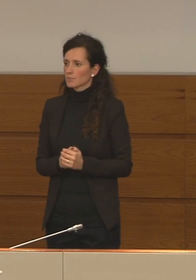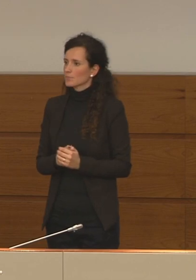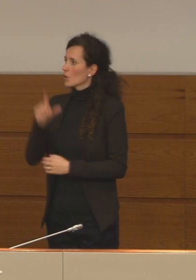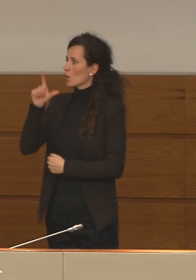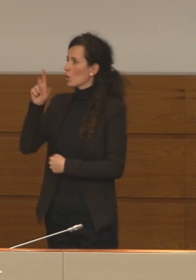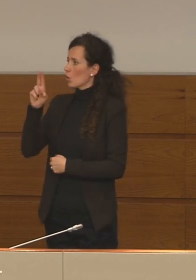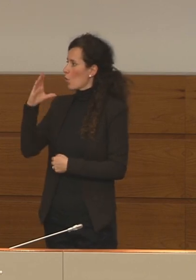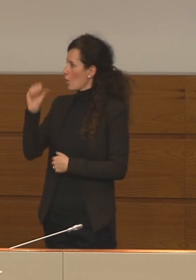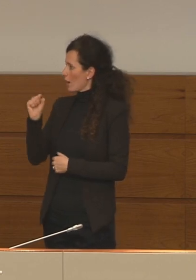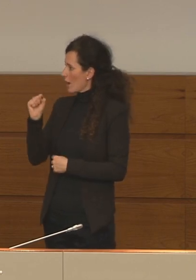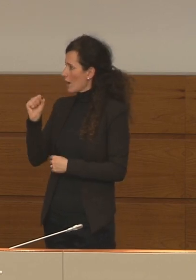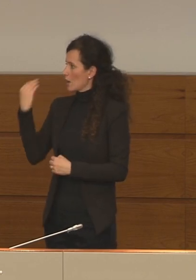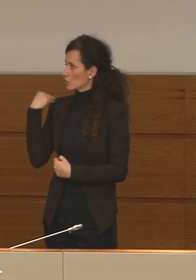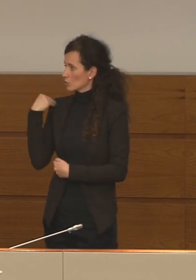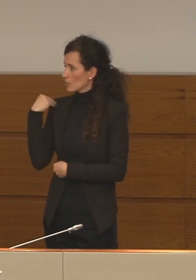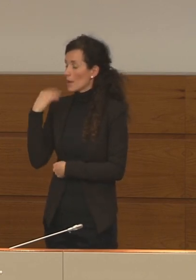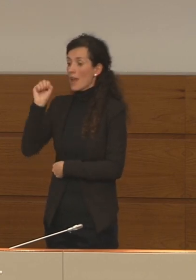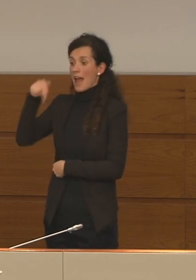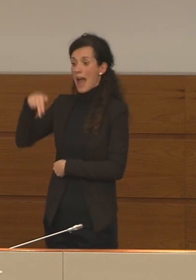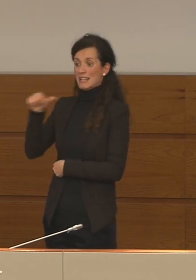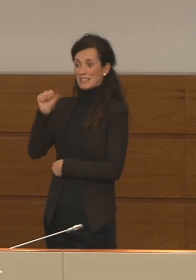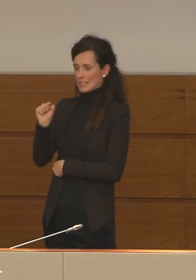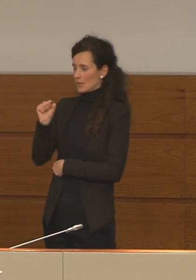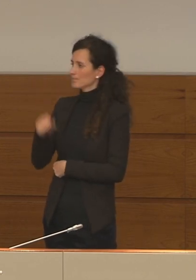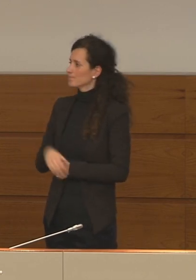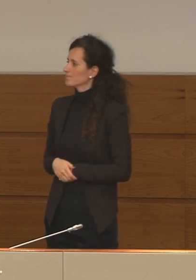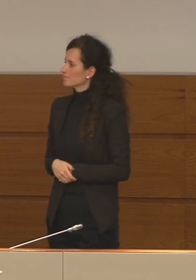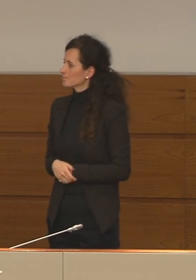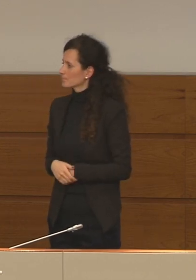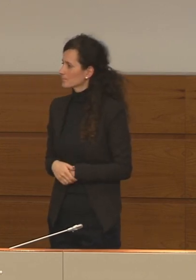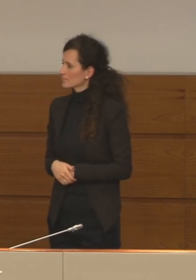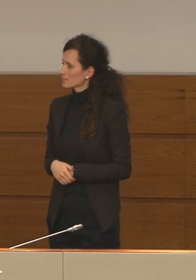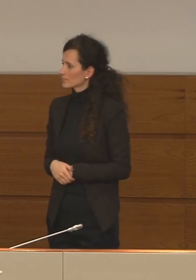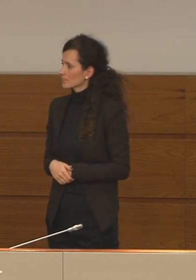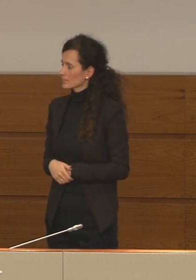(domanda giornalista) Luca Laviola Ansa, mi sembra che al di là della questione